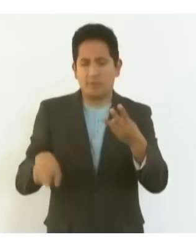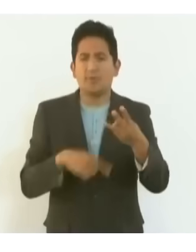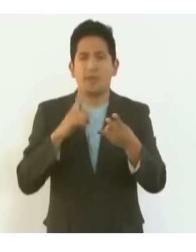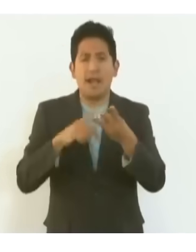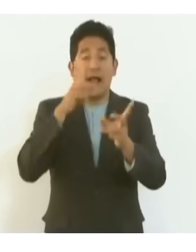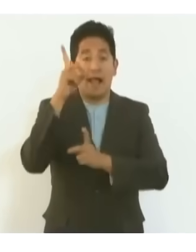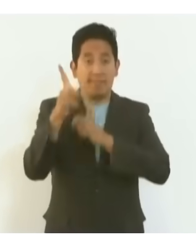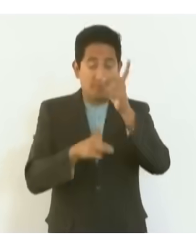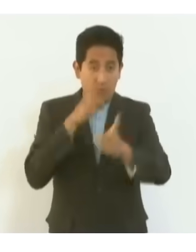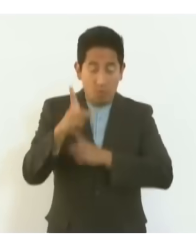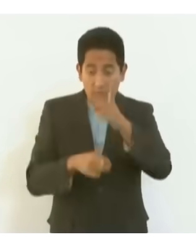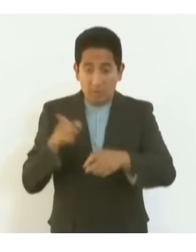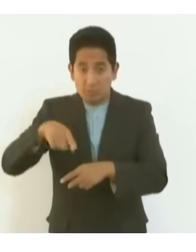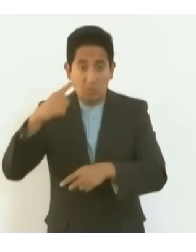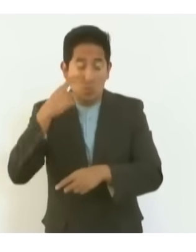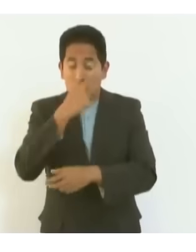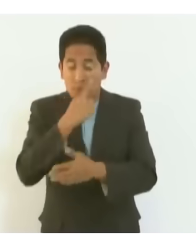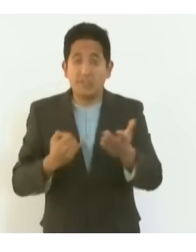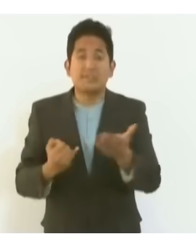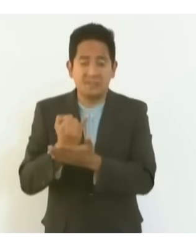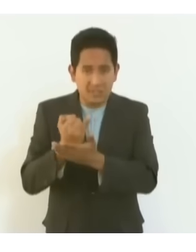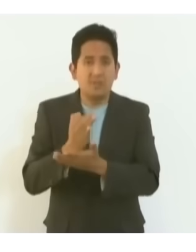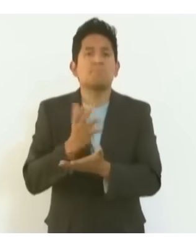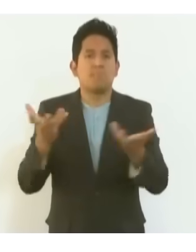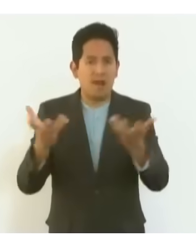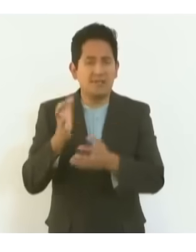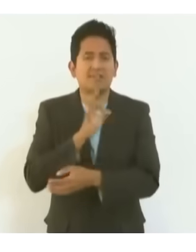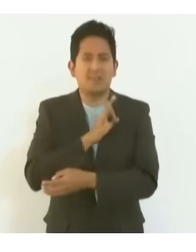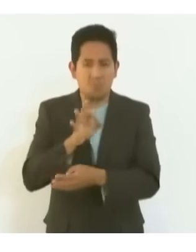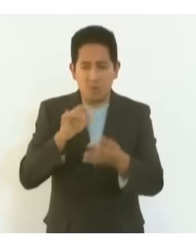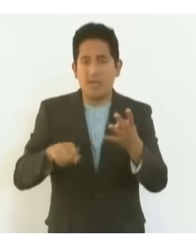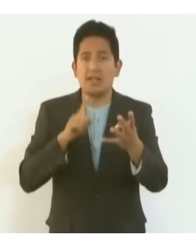que todas y todos los jóvenes puedan tener acceso a la cultura si así lo desean. desean